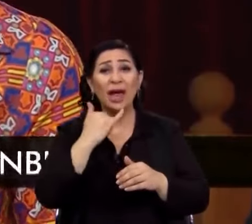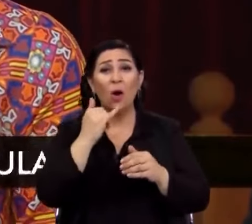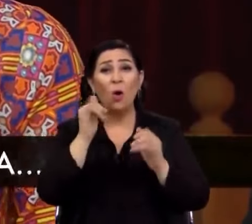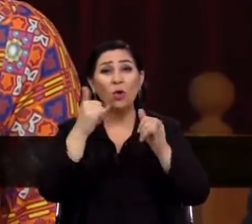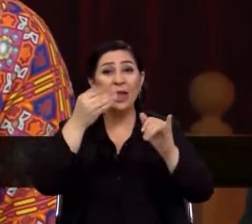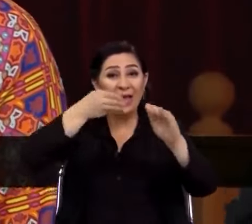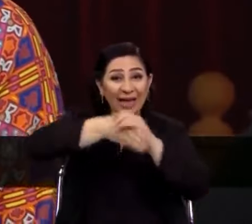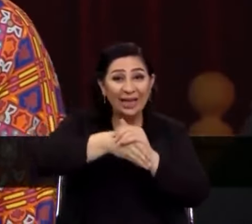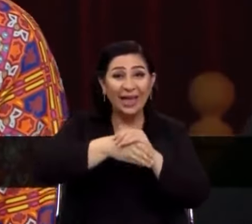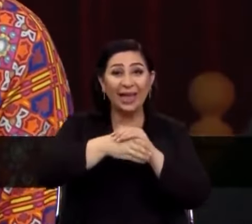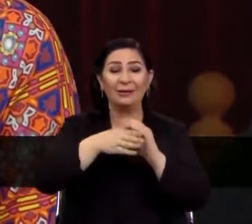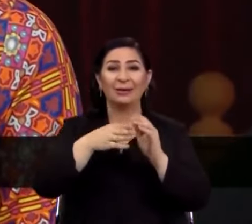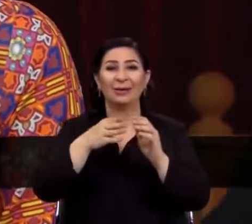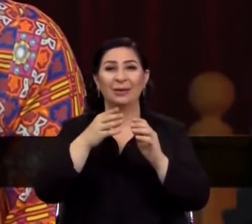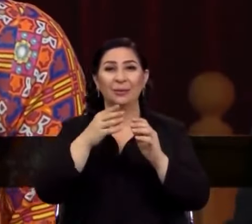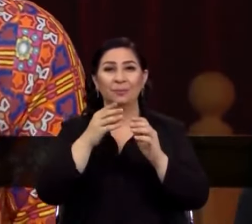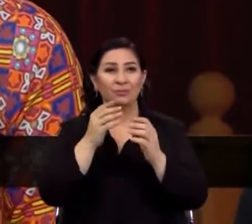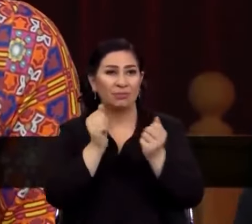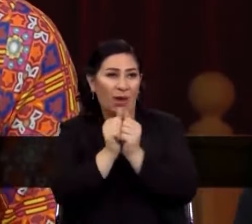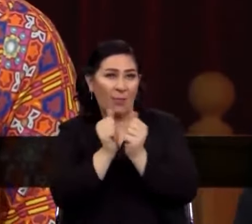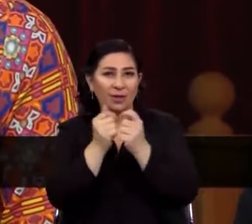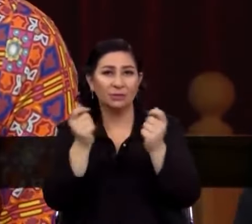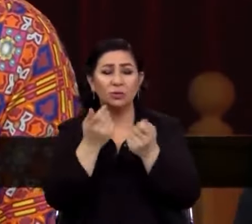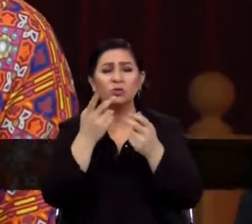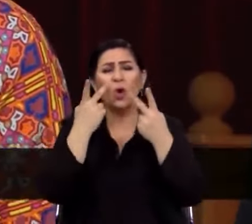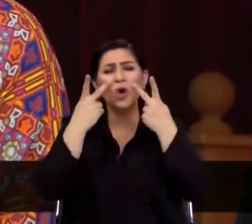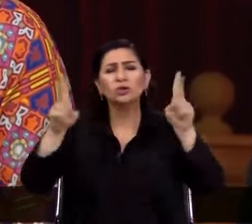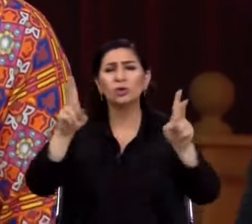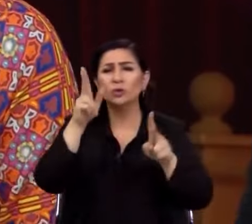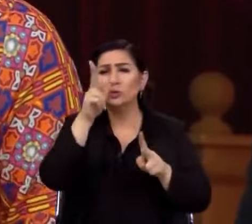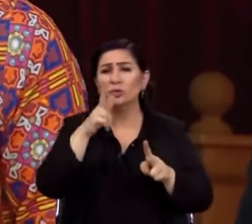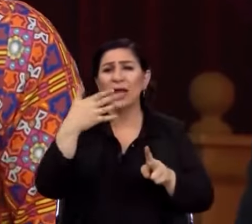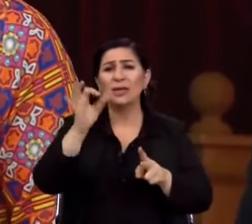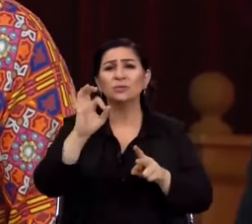interaktif bir şey Ve herkesin çok Özgür olduğu 360 derece oynanan bir oyun